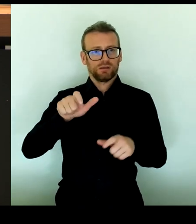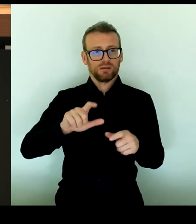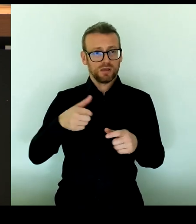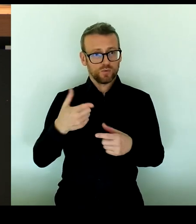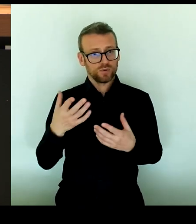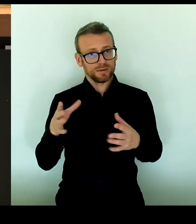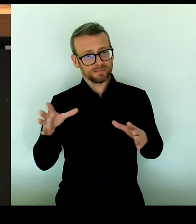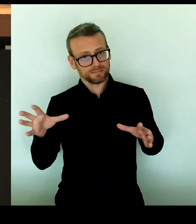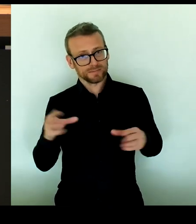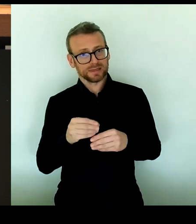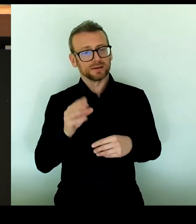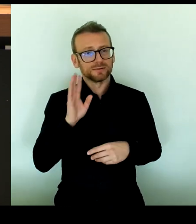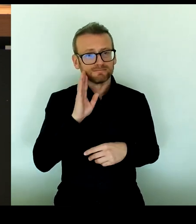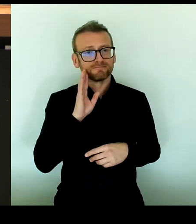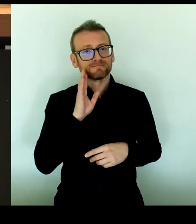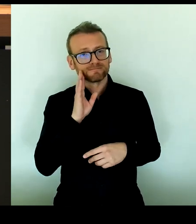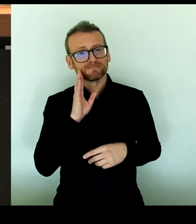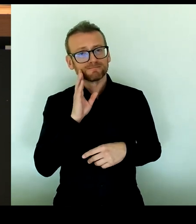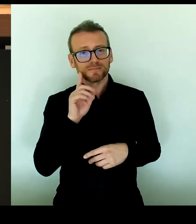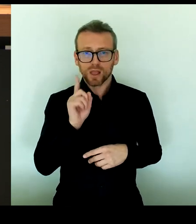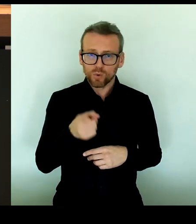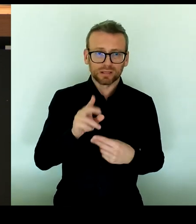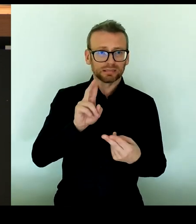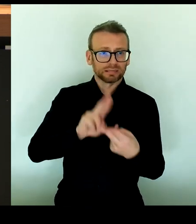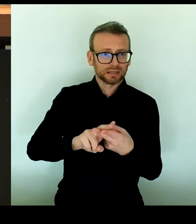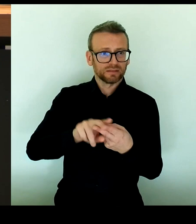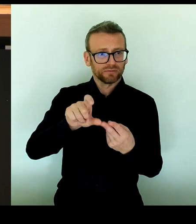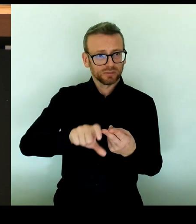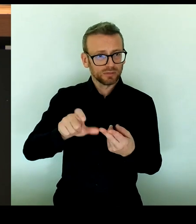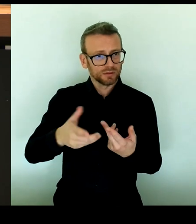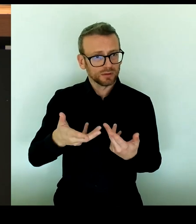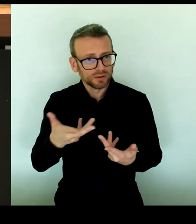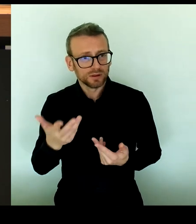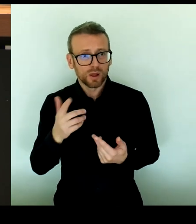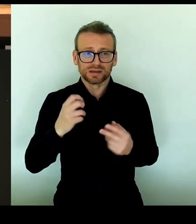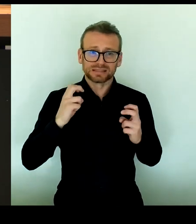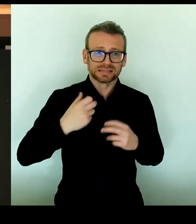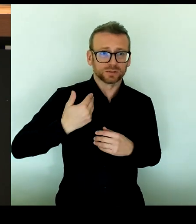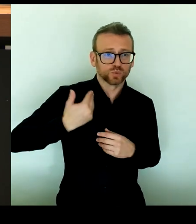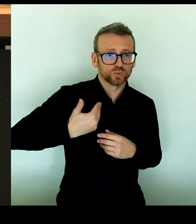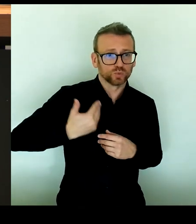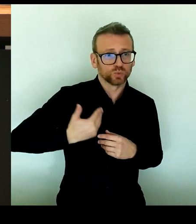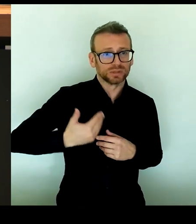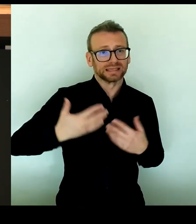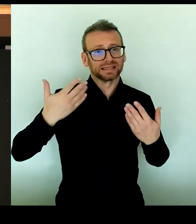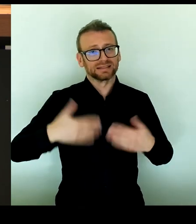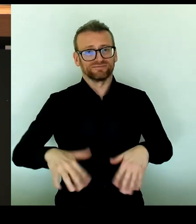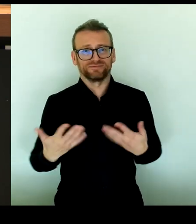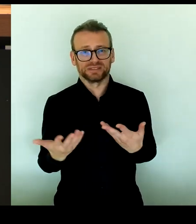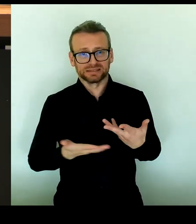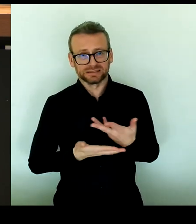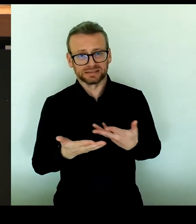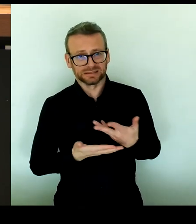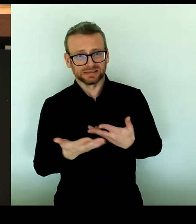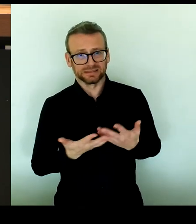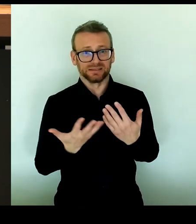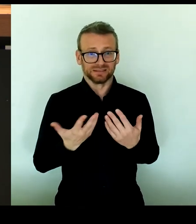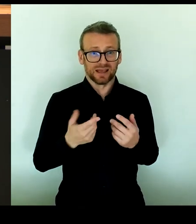Verwaltung aufgebaut worden. Die Struktur haben wir durchaus kritisch gesehen, aber wichtig ist, dass etwas passiert.